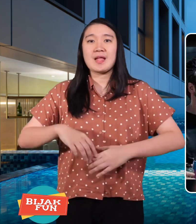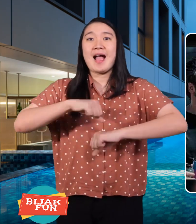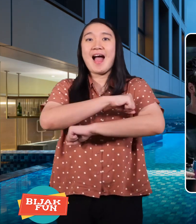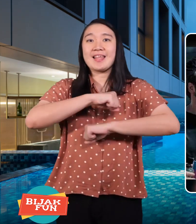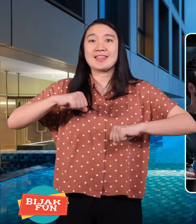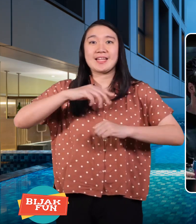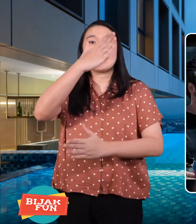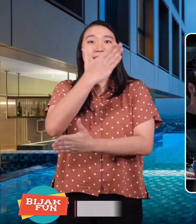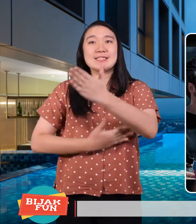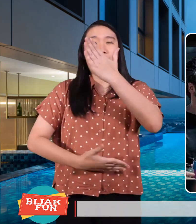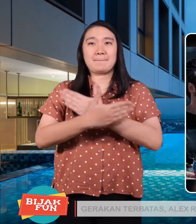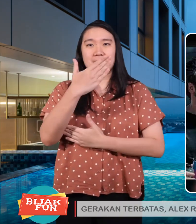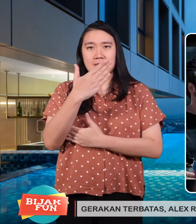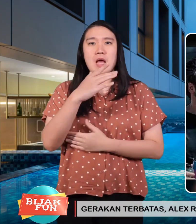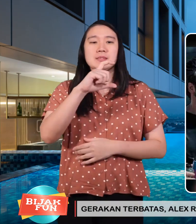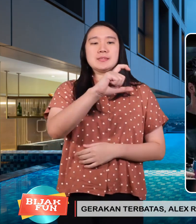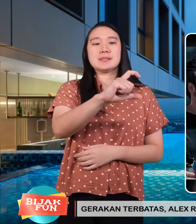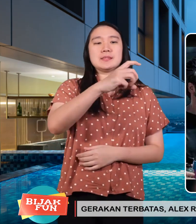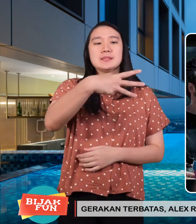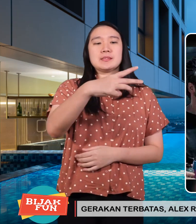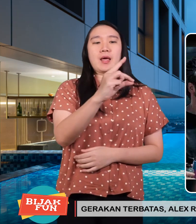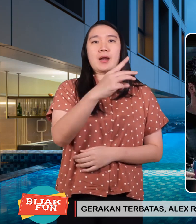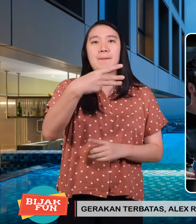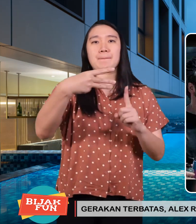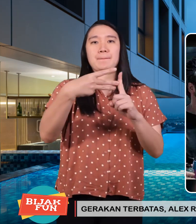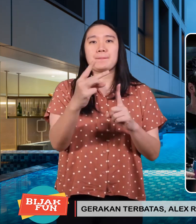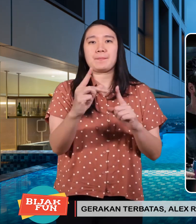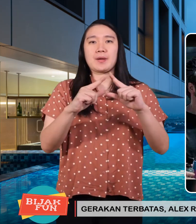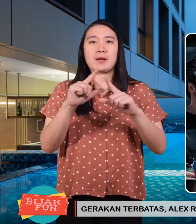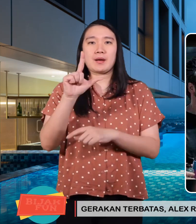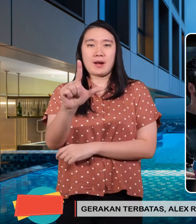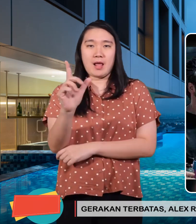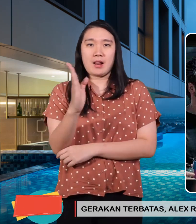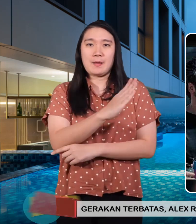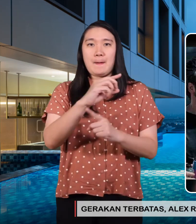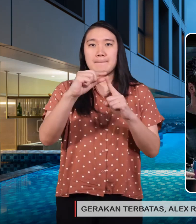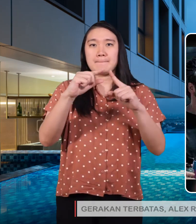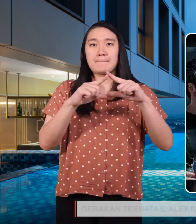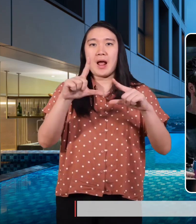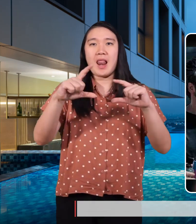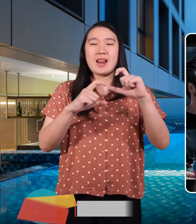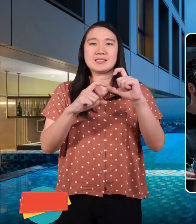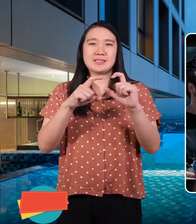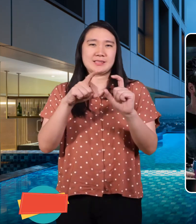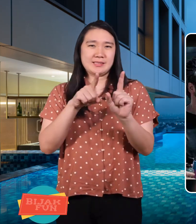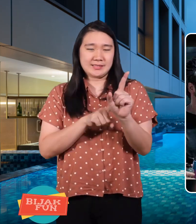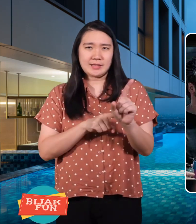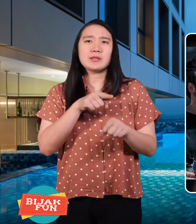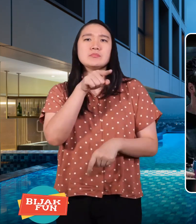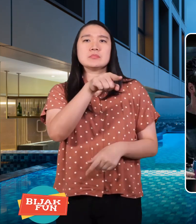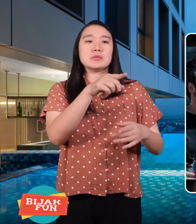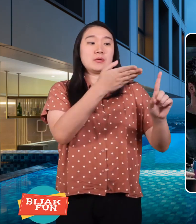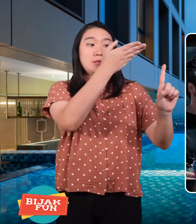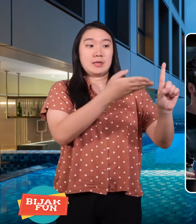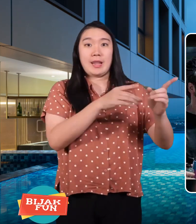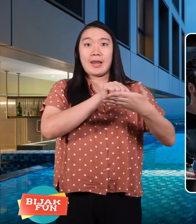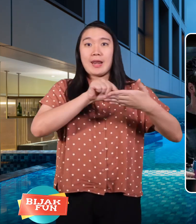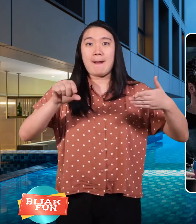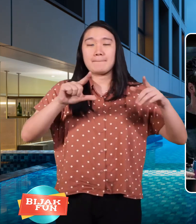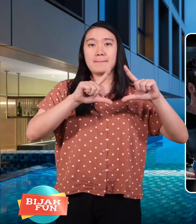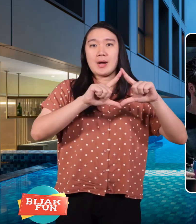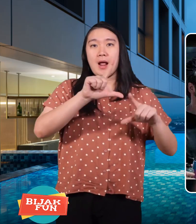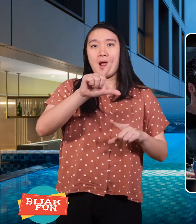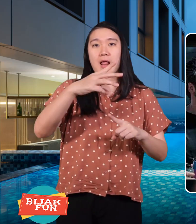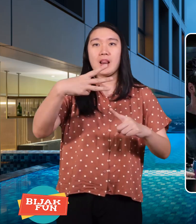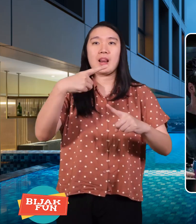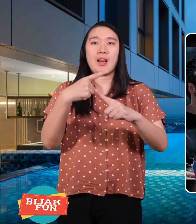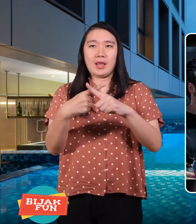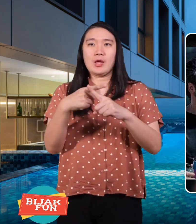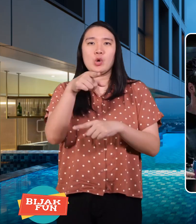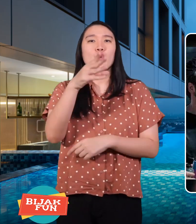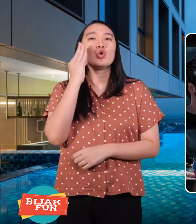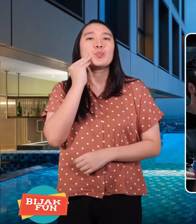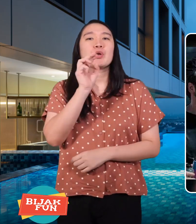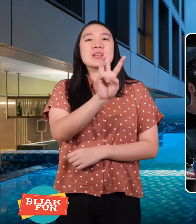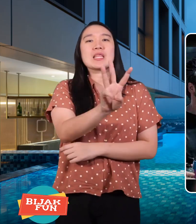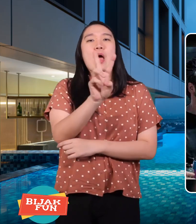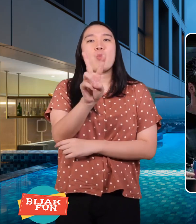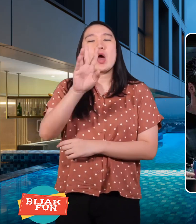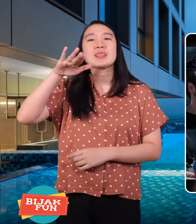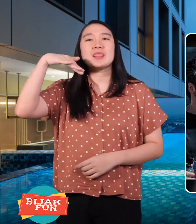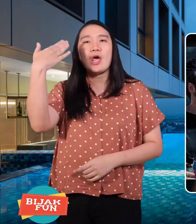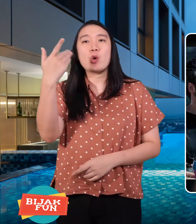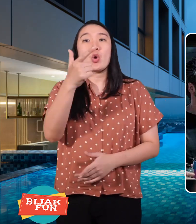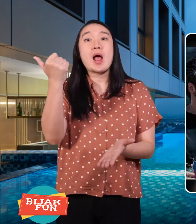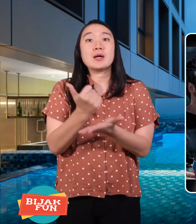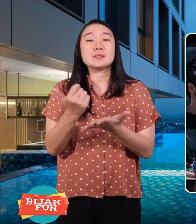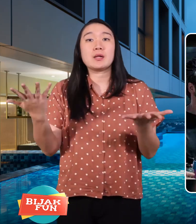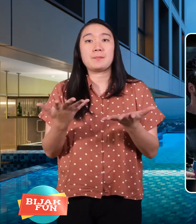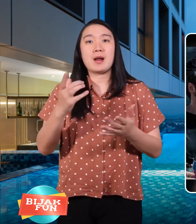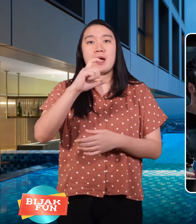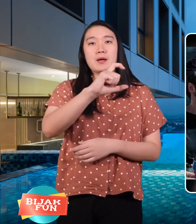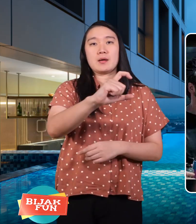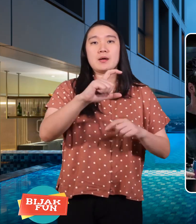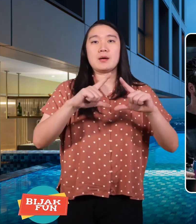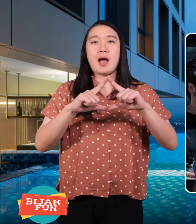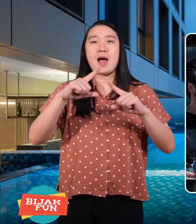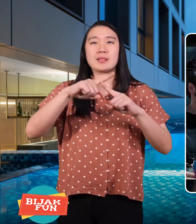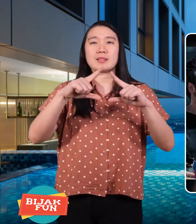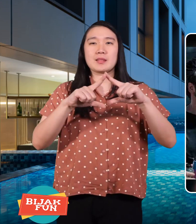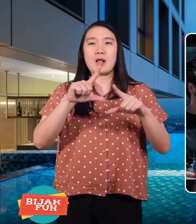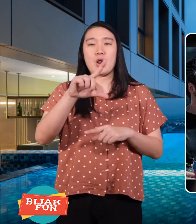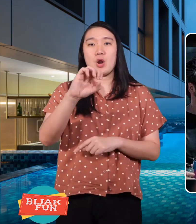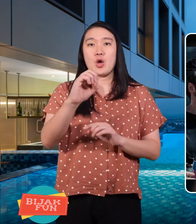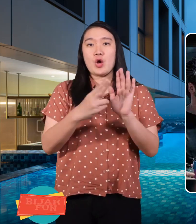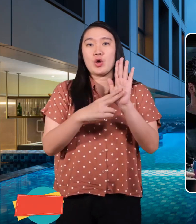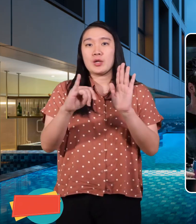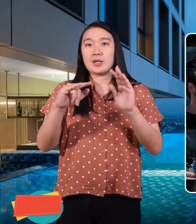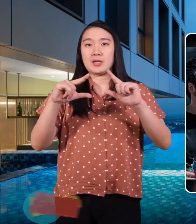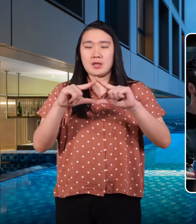Atlet Disabilitas cerebral palsy, Alex Roca umur 32 tahun asal Catalonia